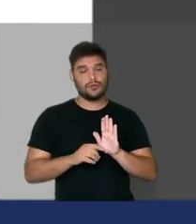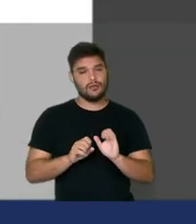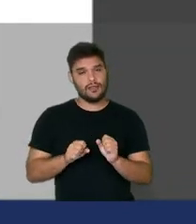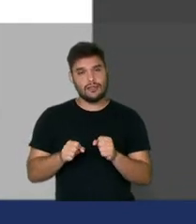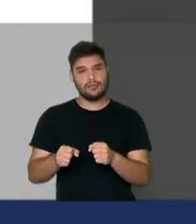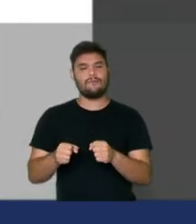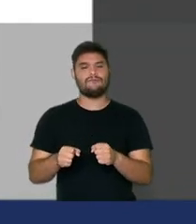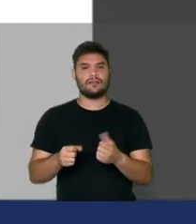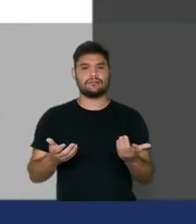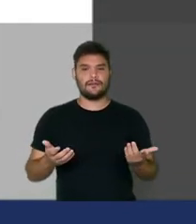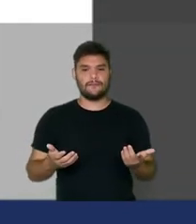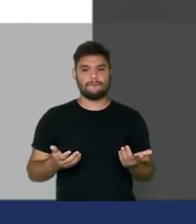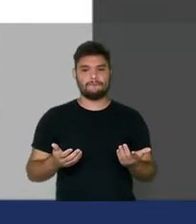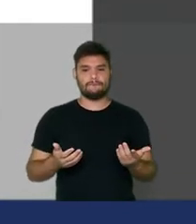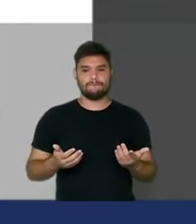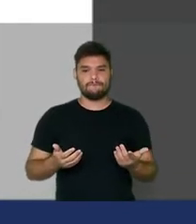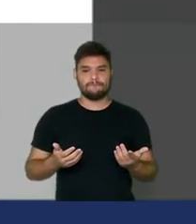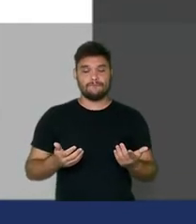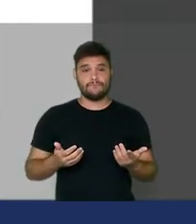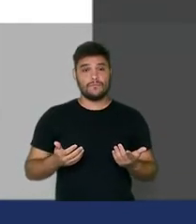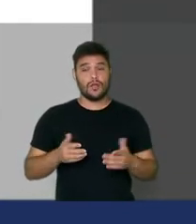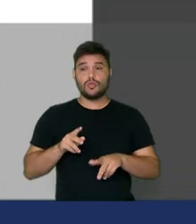PROJETO QUE É EM DEFESA MAIS DO QUE TUDO DO POVO